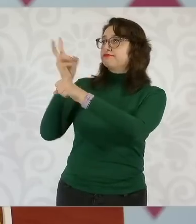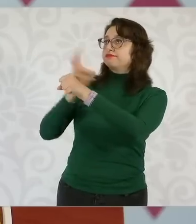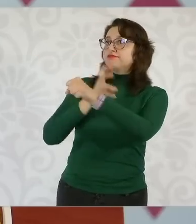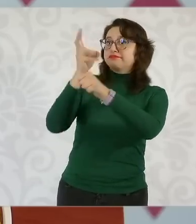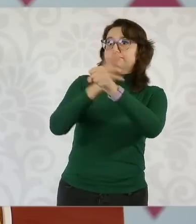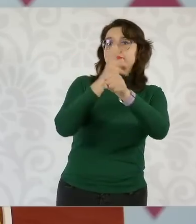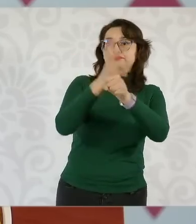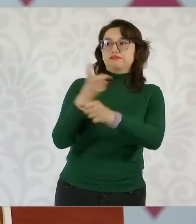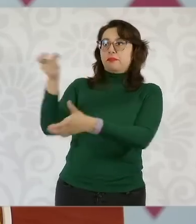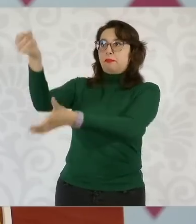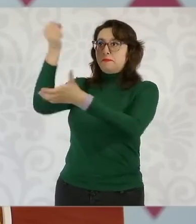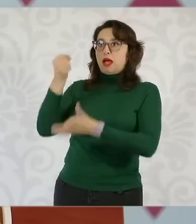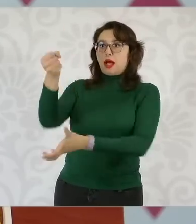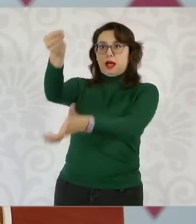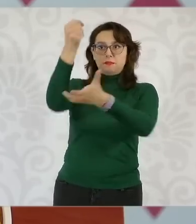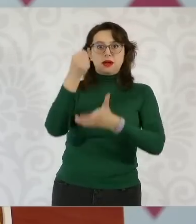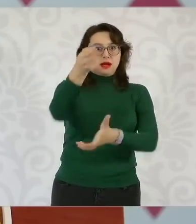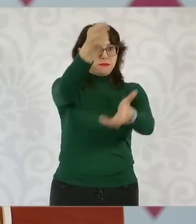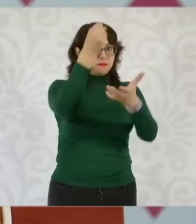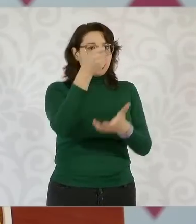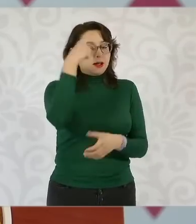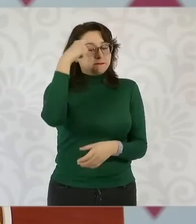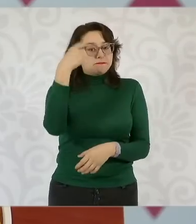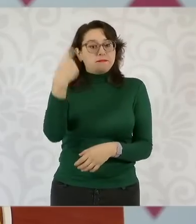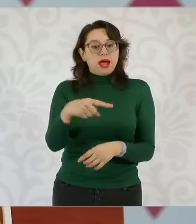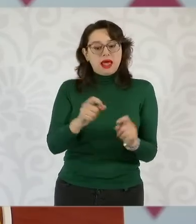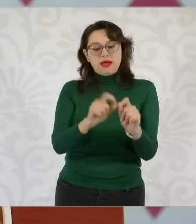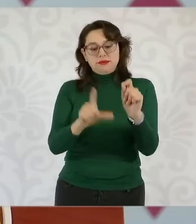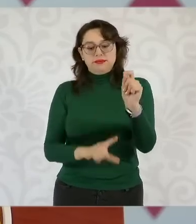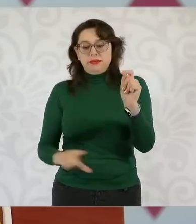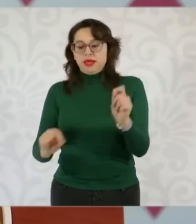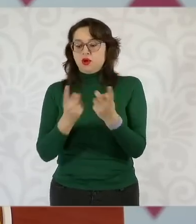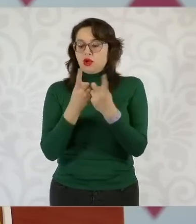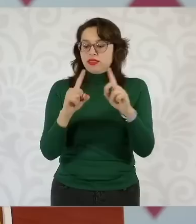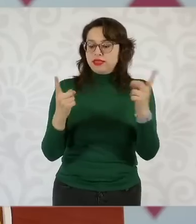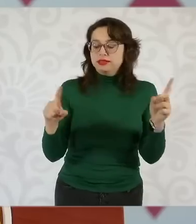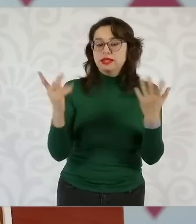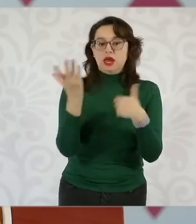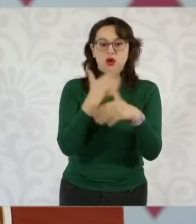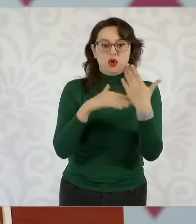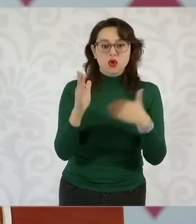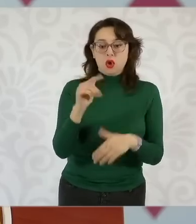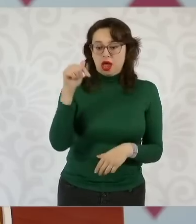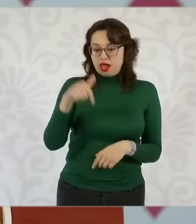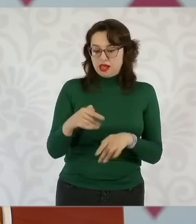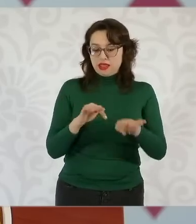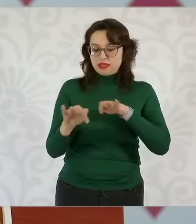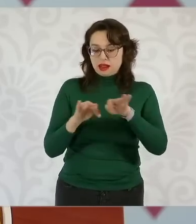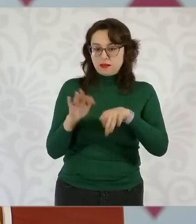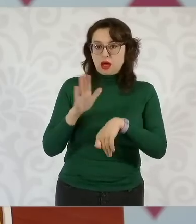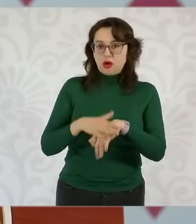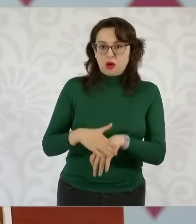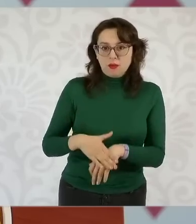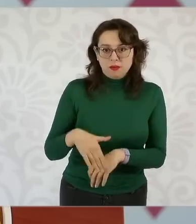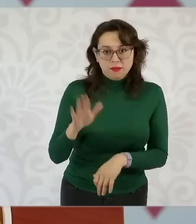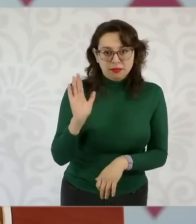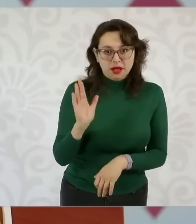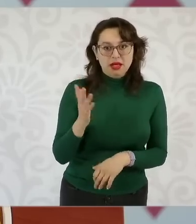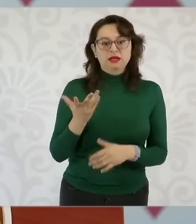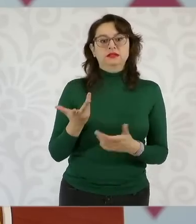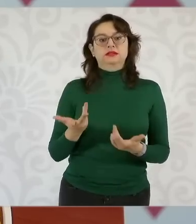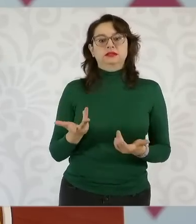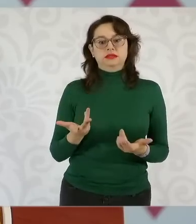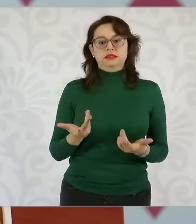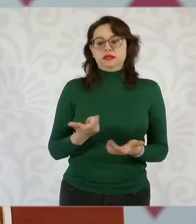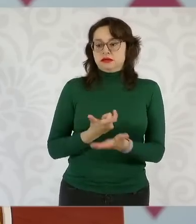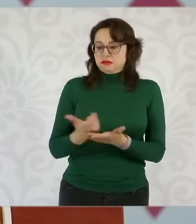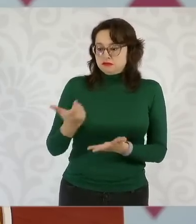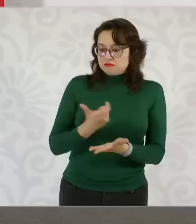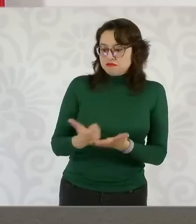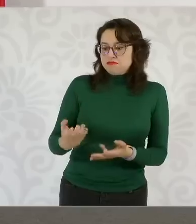integral es decir que en México se produzca más a partir de empleos bien pagados bien remuner